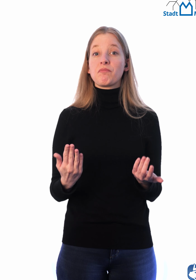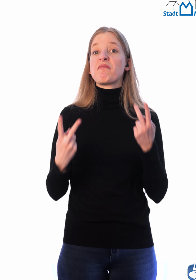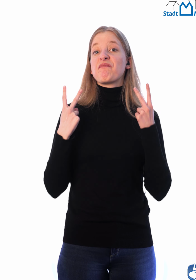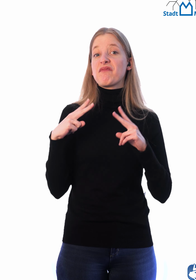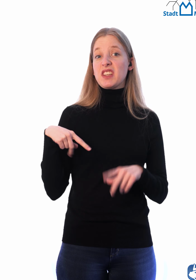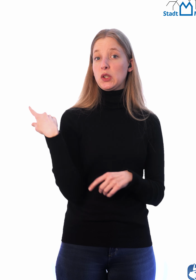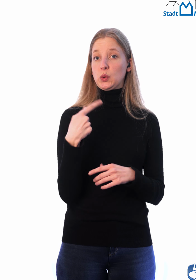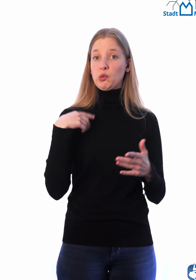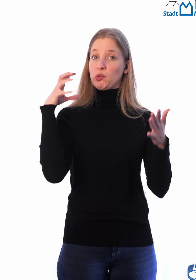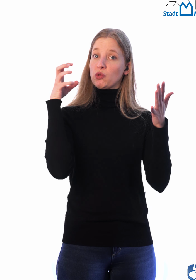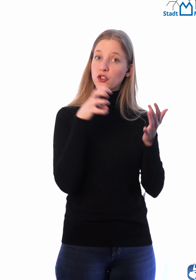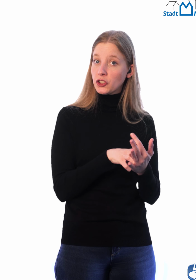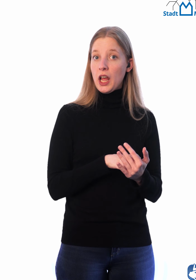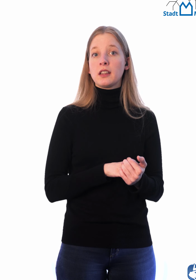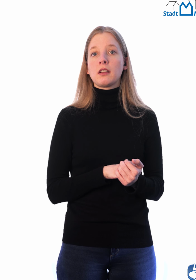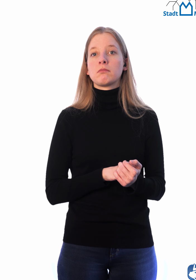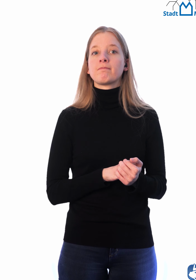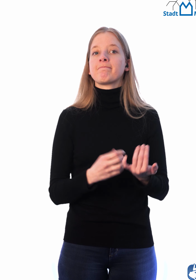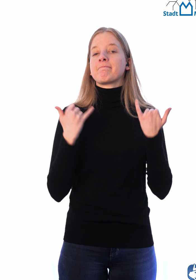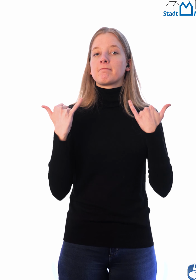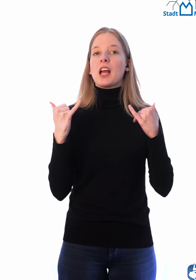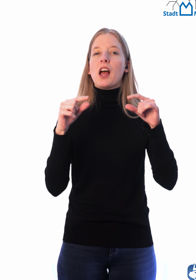Wichtiges aus der Stadt Metzingen befindet sich